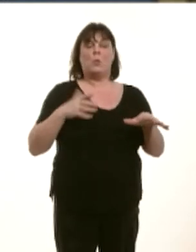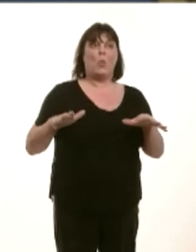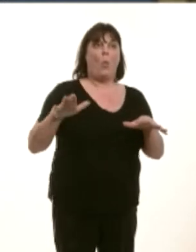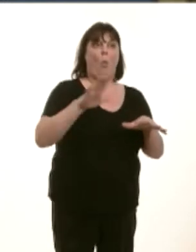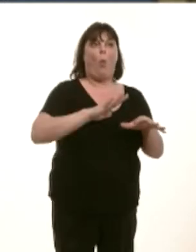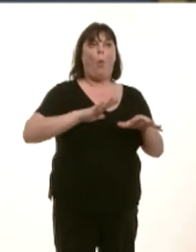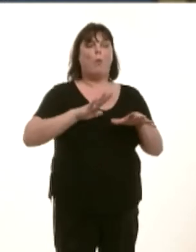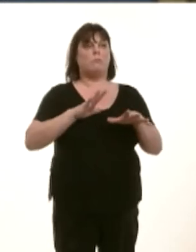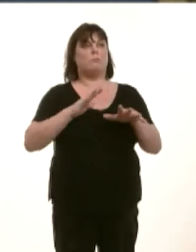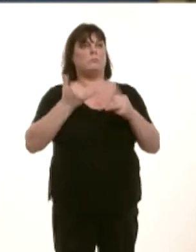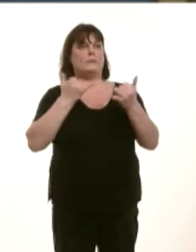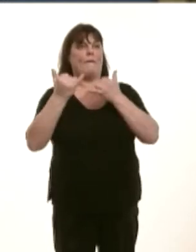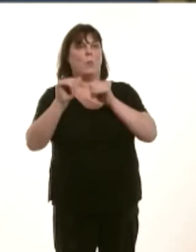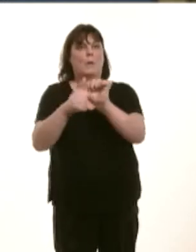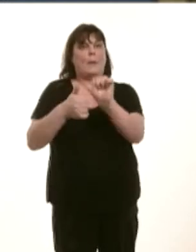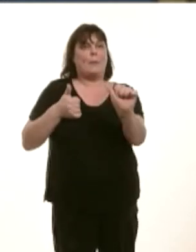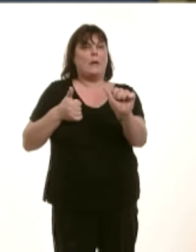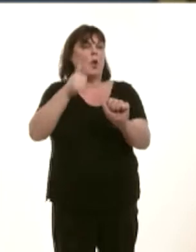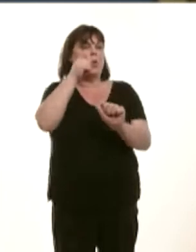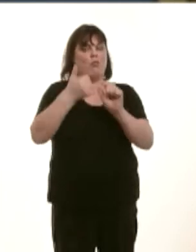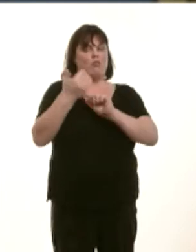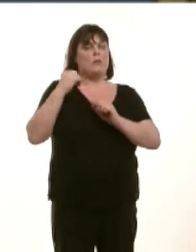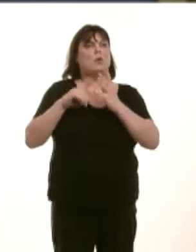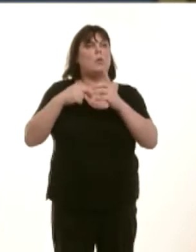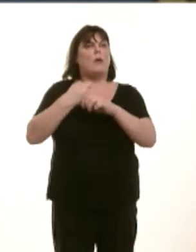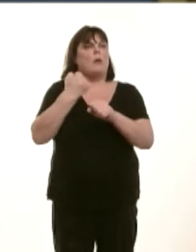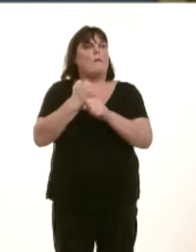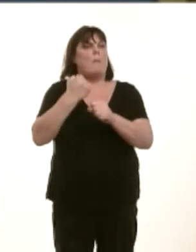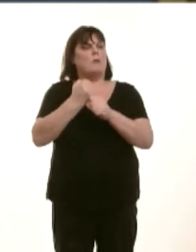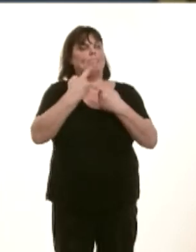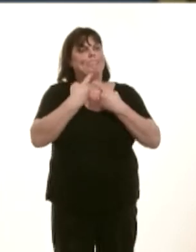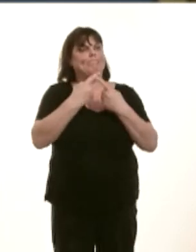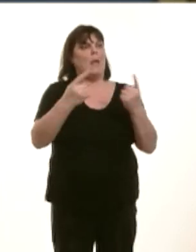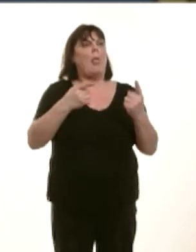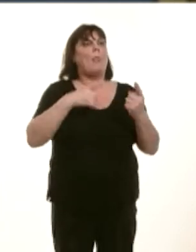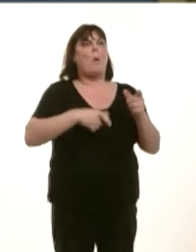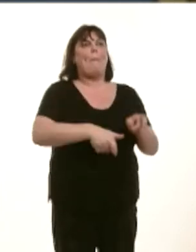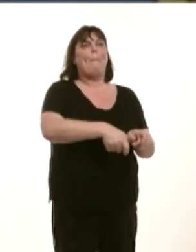Llywodraeth y Deyrnas Unedig yn sÙn am rannu mastiau mewn ardaloedd lle maeír signal yn